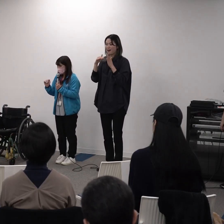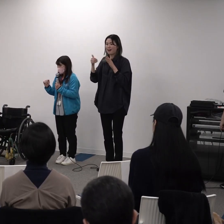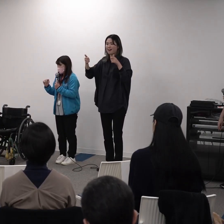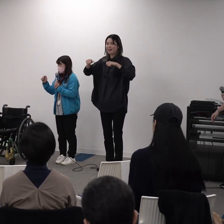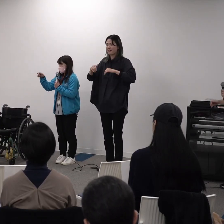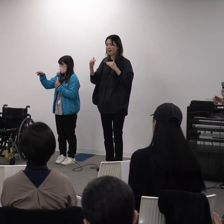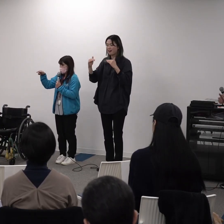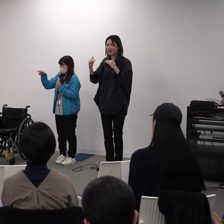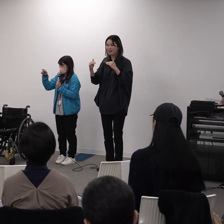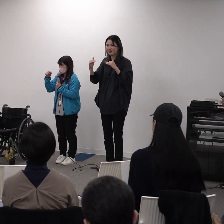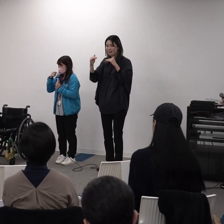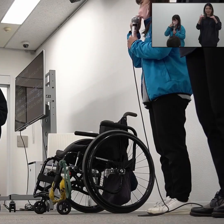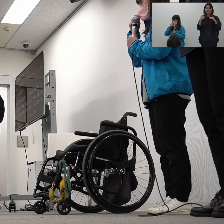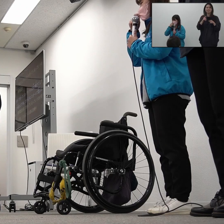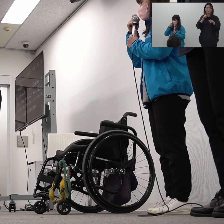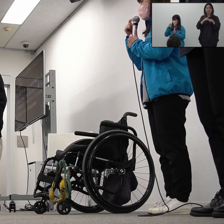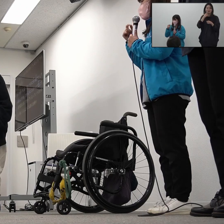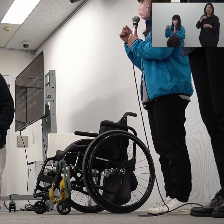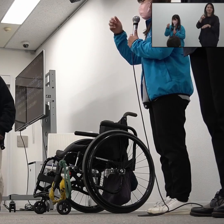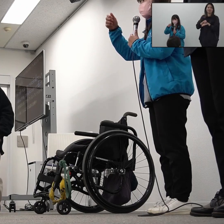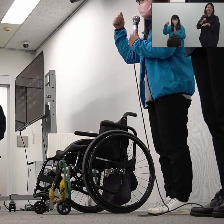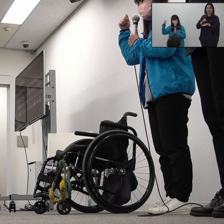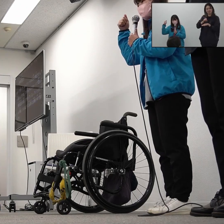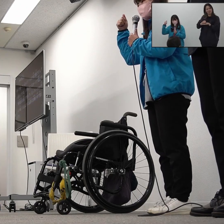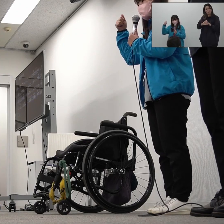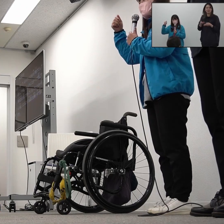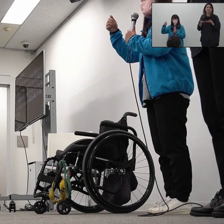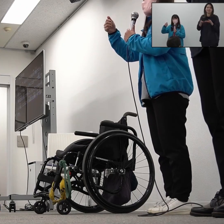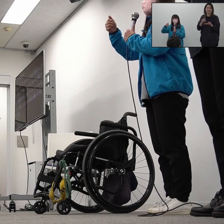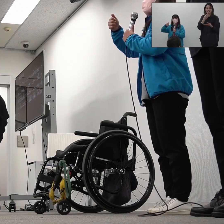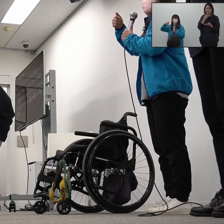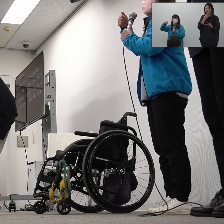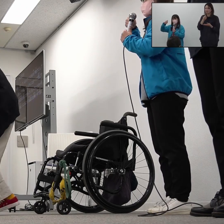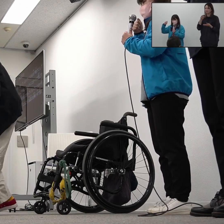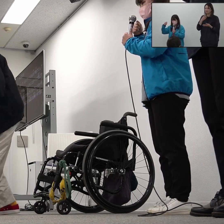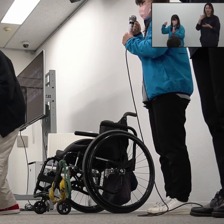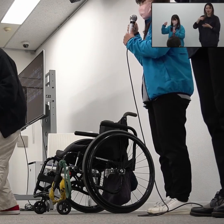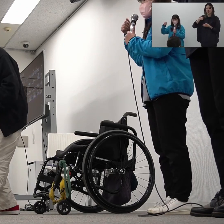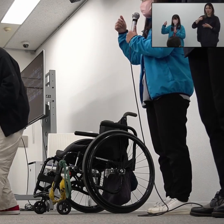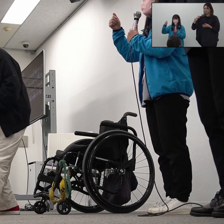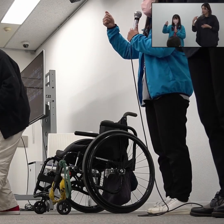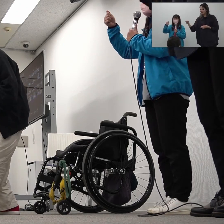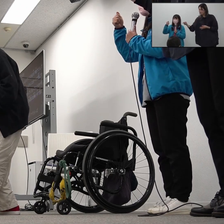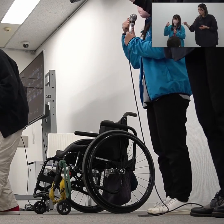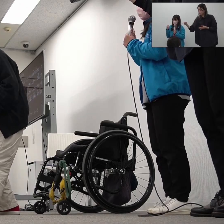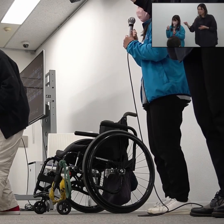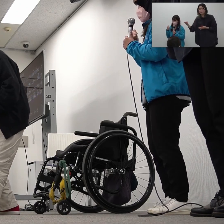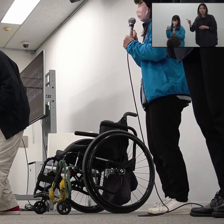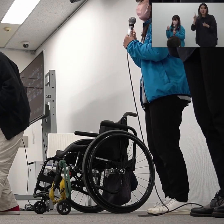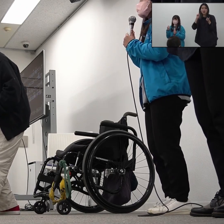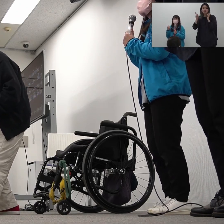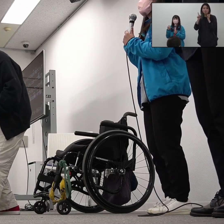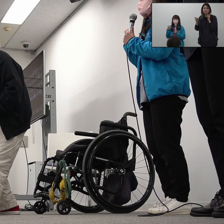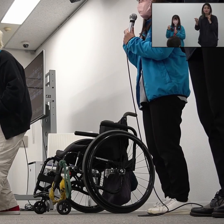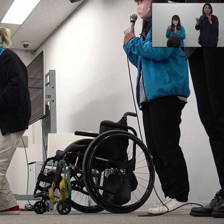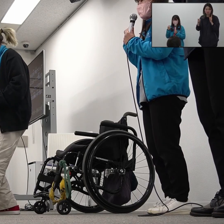だからバンダナ を引っ張るのと上着を引っ張るというのは犬の動作としては同じなんですね